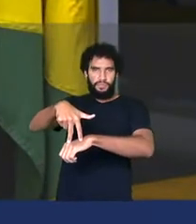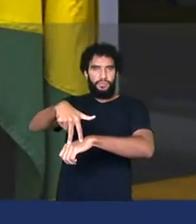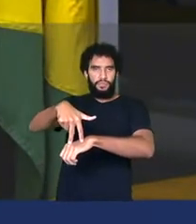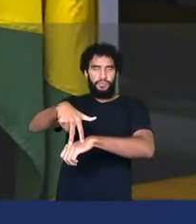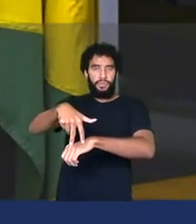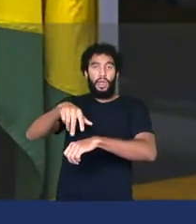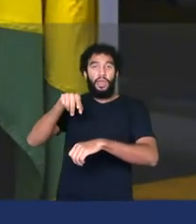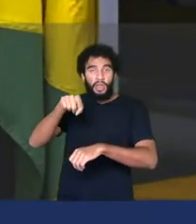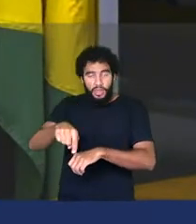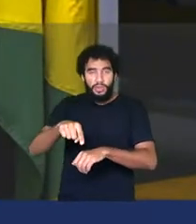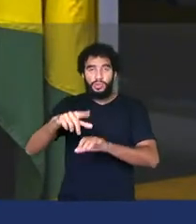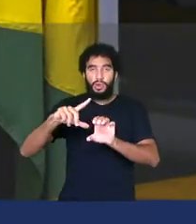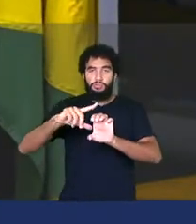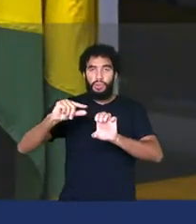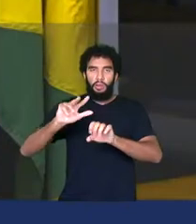PAPEL DE PROTAGONISTA. ISSO É